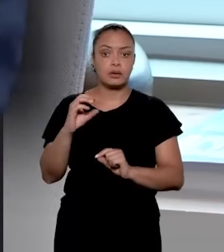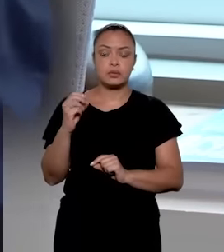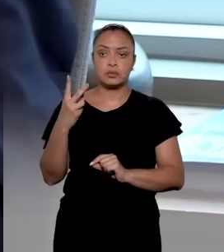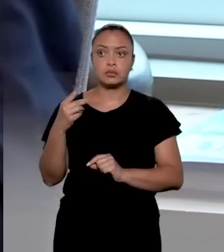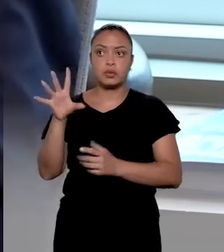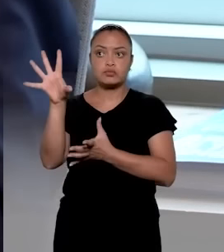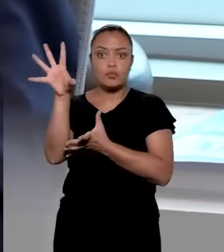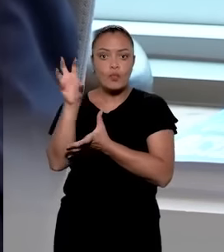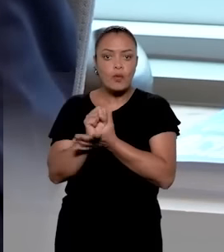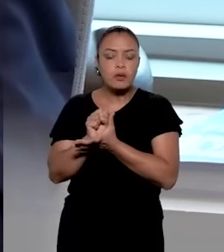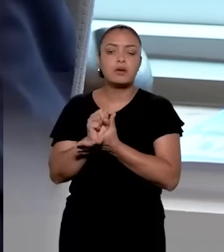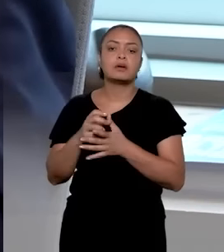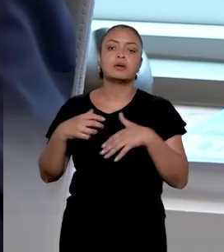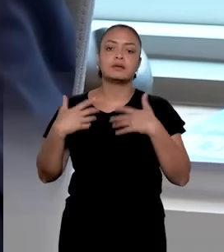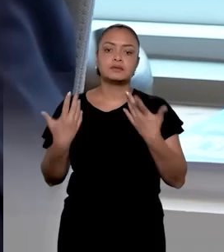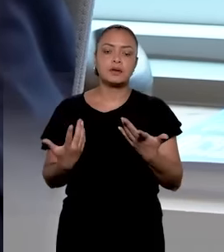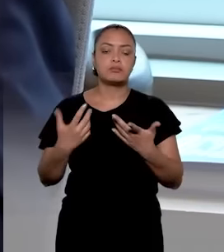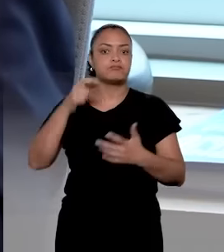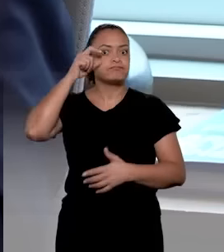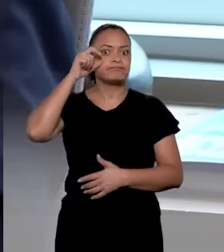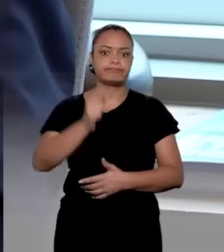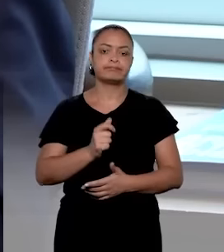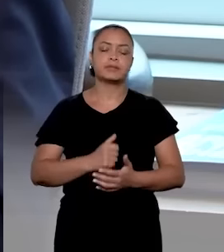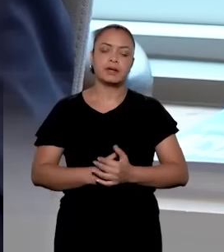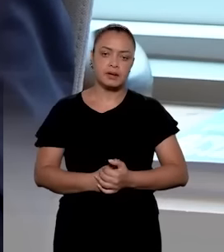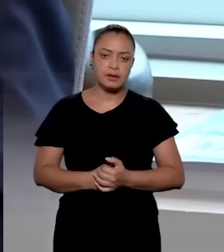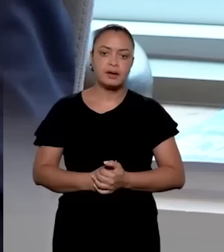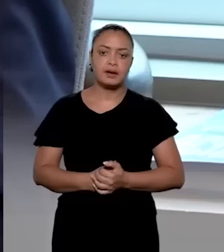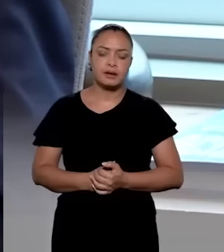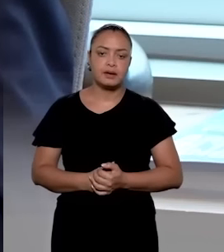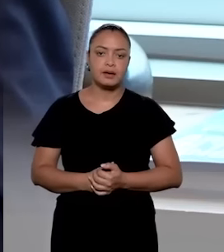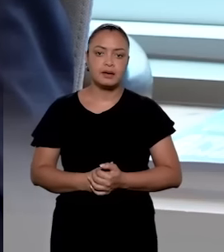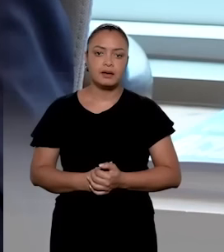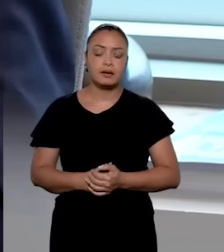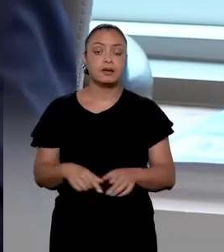carbono nas atividades toda, então, é uma coisa ambientalmente extraordinária, espetacular.